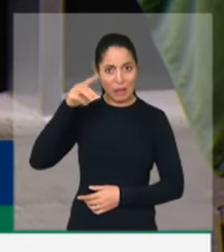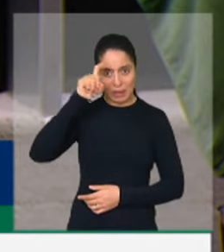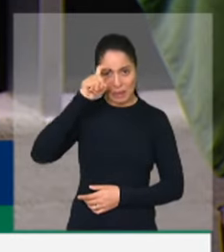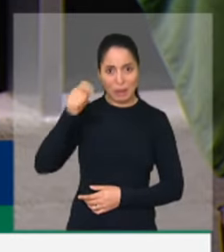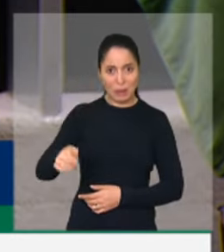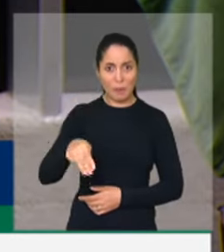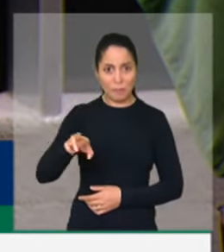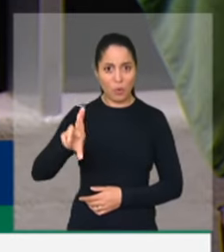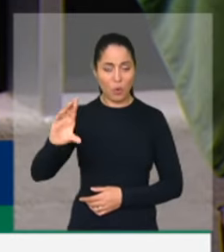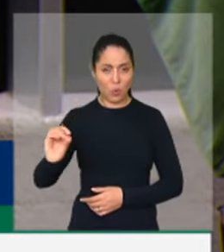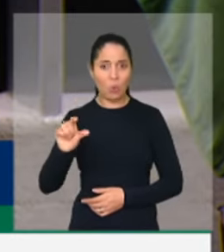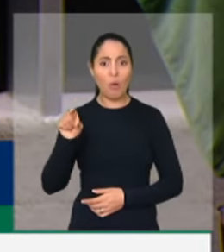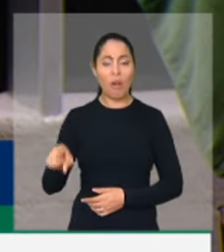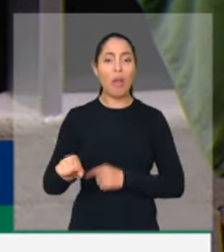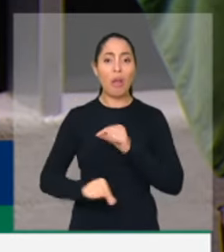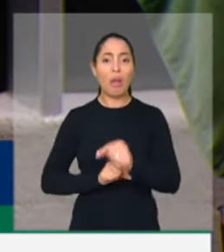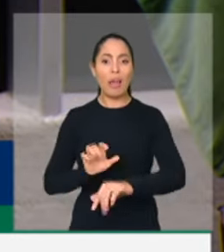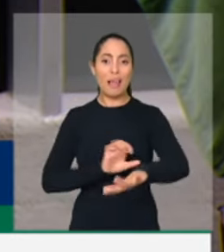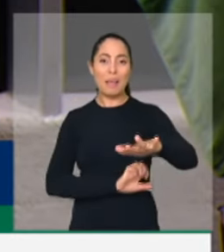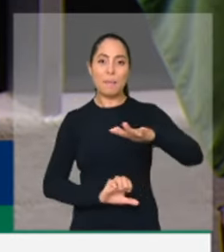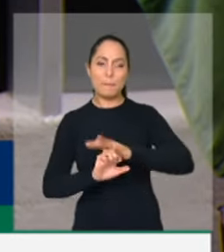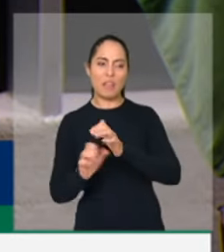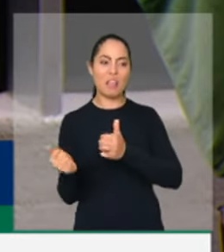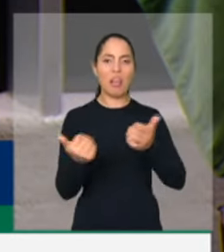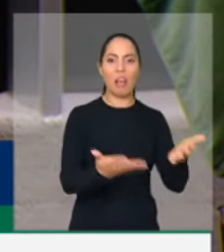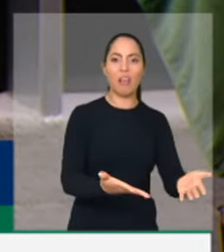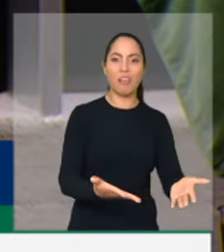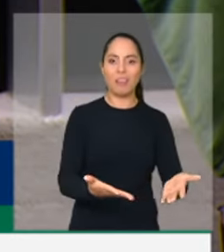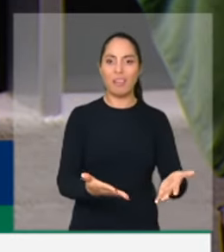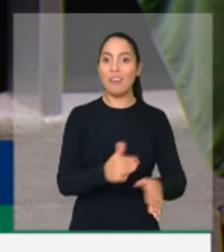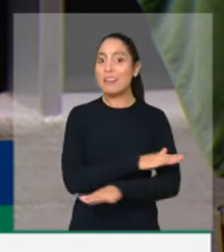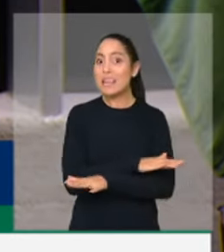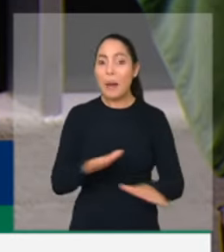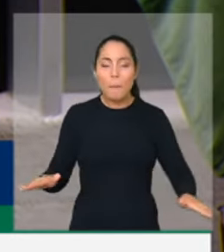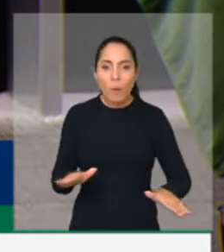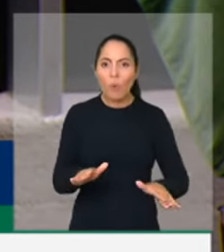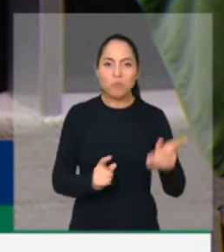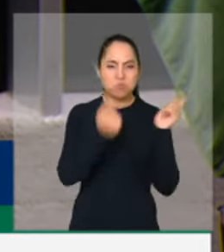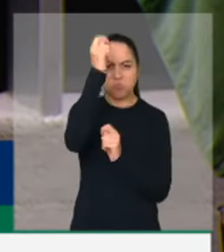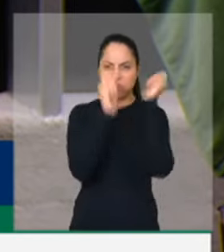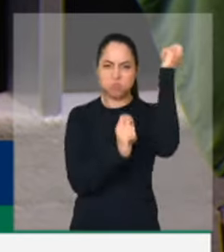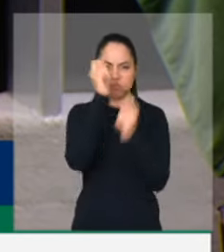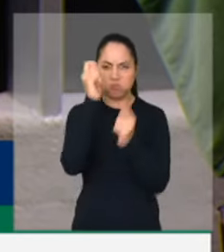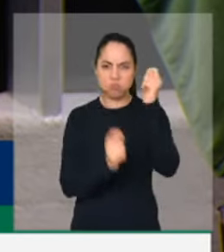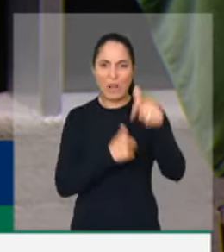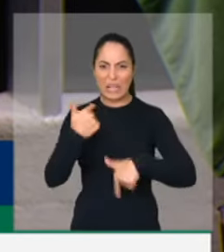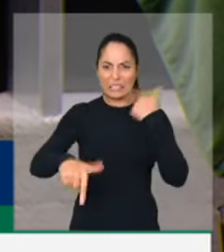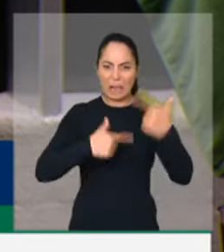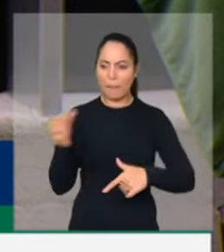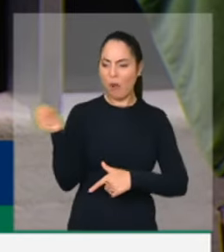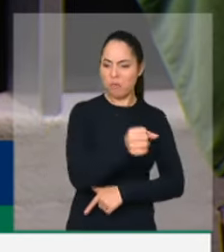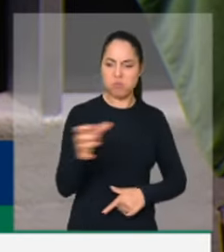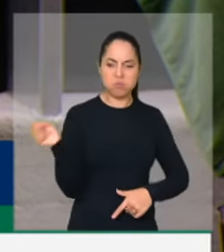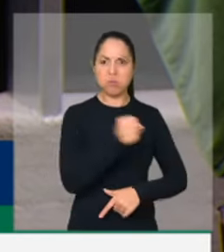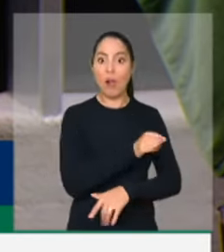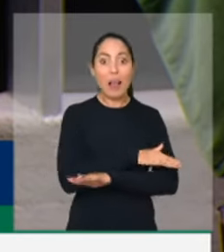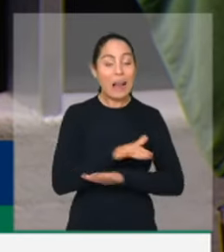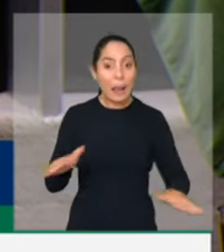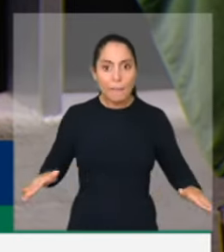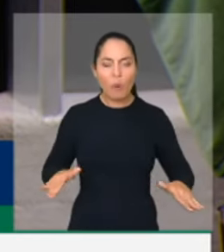BRASILEIRAS QUE EMPREGARAM MILHARES DE PESSOAS AO INVÀS DE COORDENAR OS SEUS EXECUTIVOS, FEZ COM ELES ACORDOS DE DELAÇÃO PARA QUE ELES FALASSEM O QUE ELE, MORO,